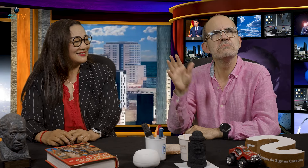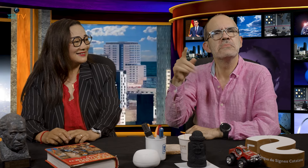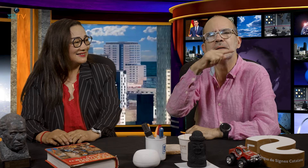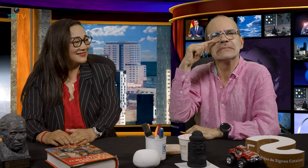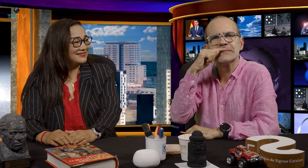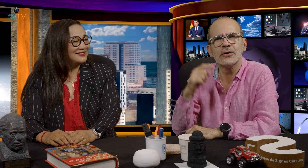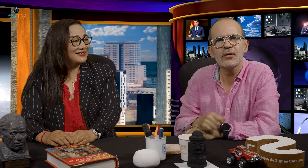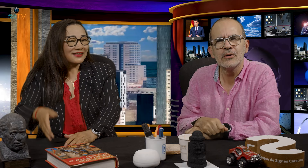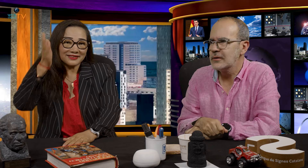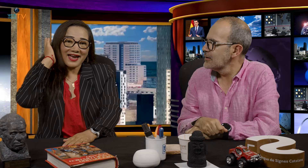¿Y hombre?